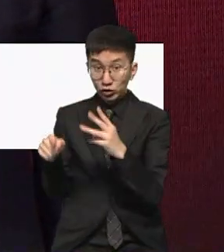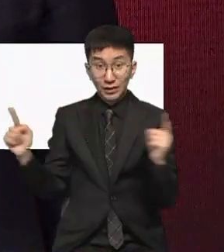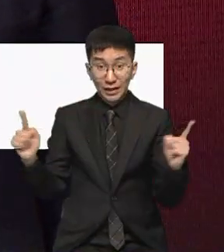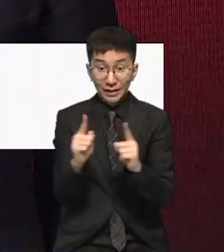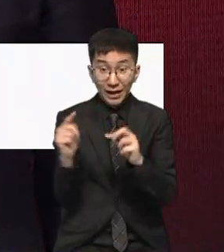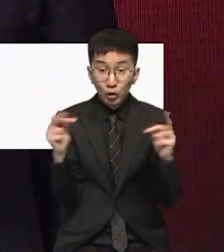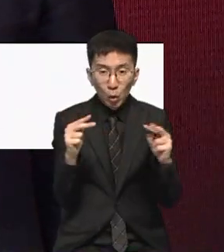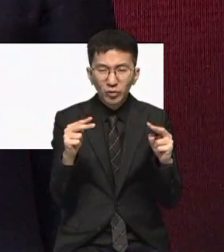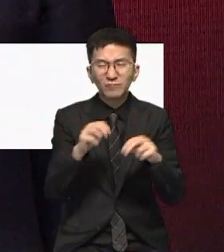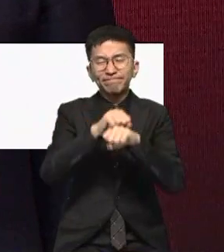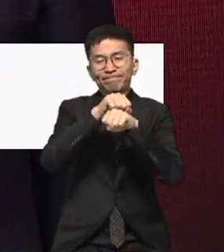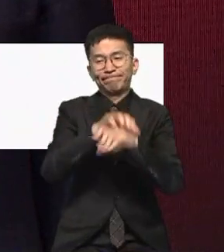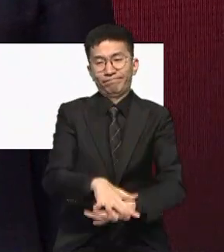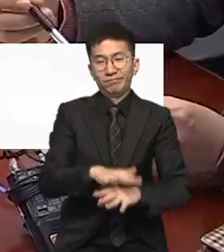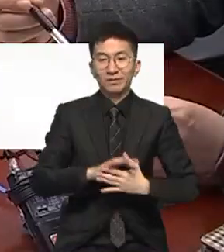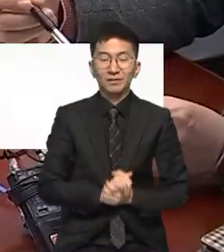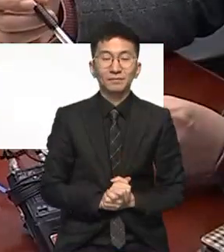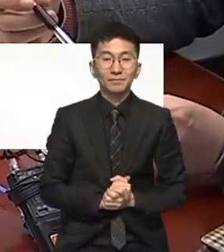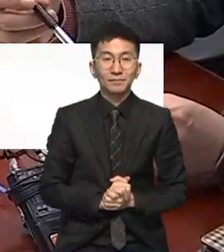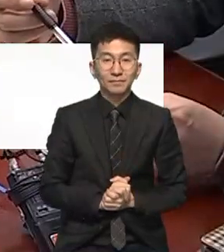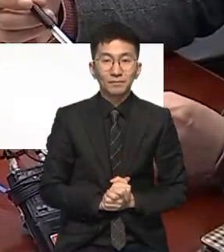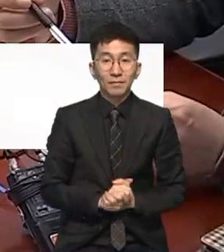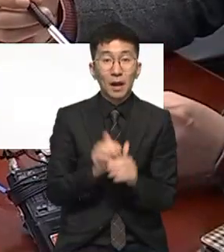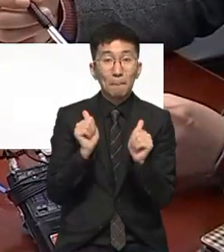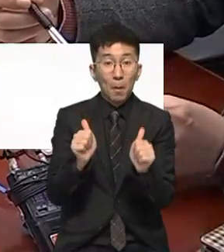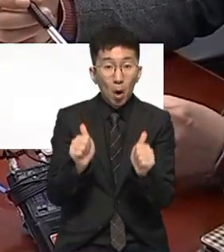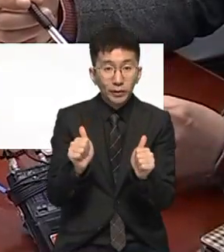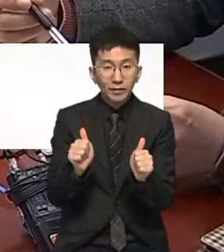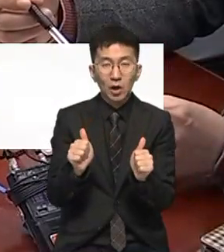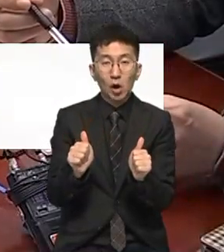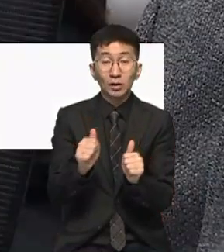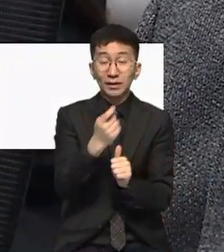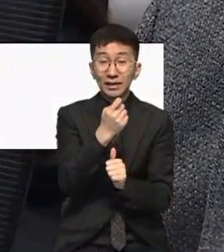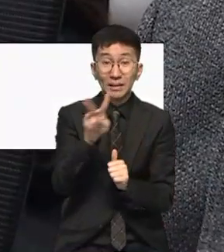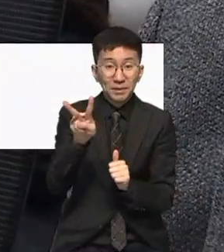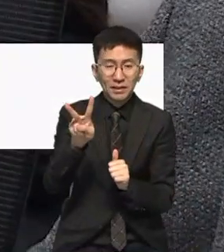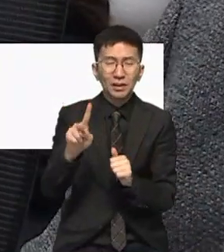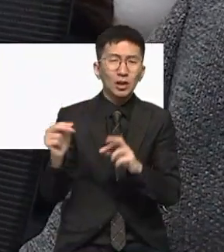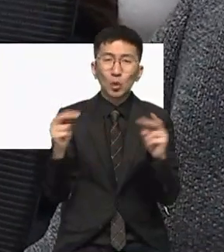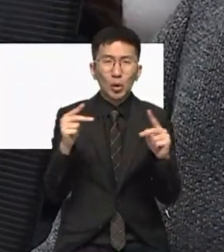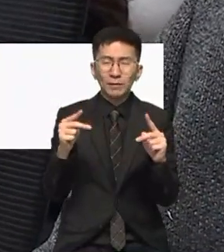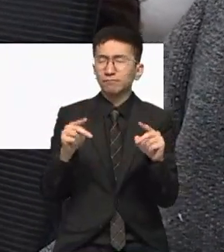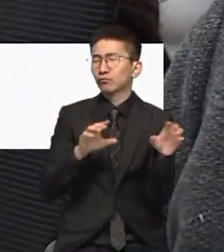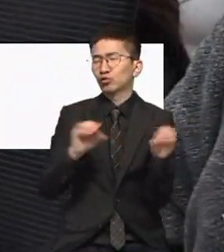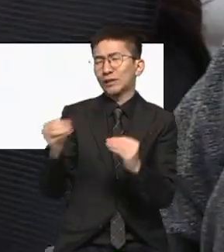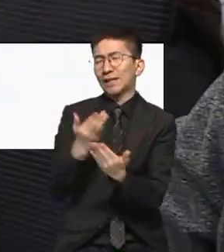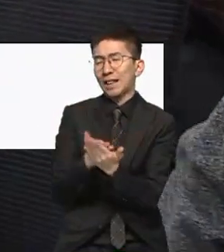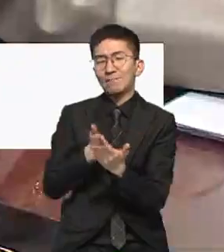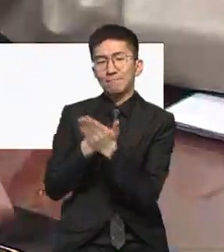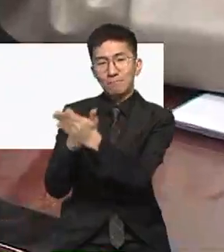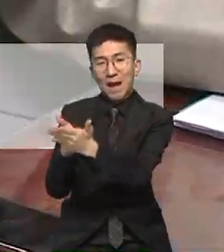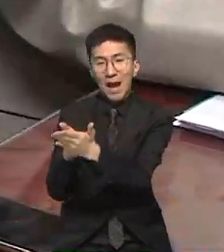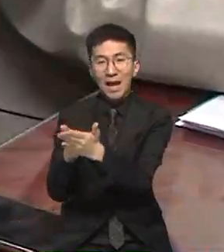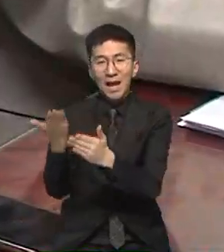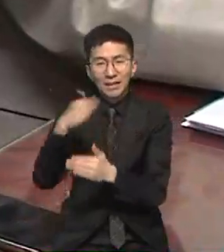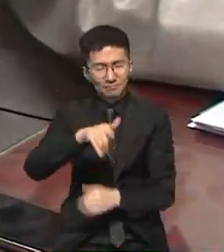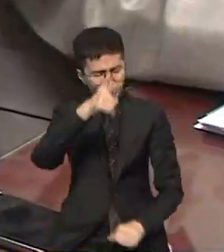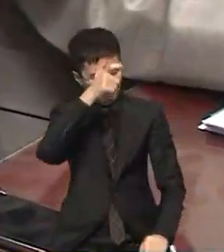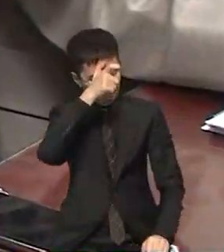됐습니다. 법원의 양자토론 TV 중계 금지 결정에도 1:1 토론을 밀어붙여 온 두 당은 토론